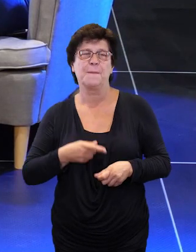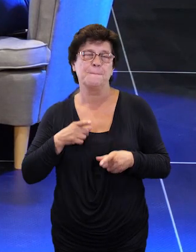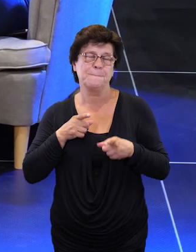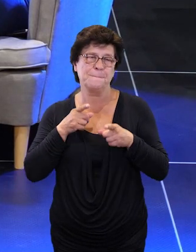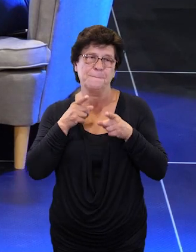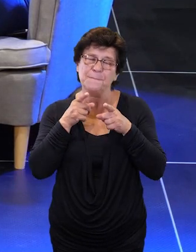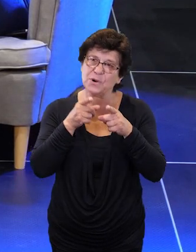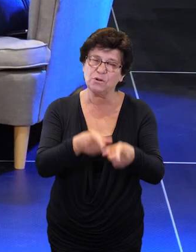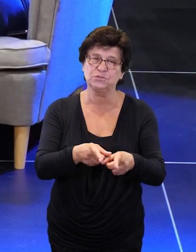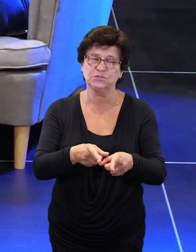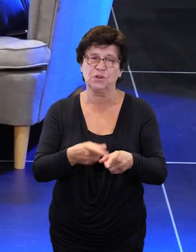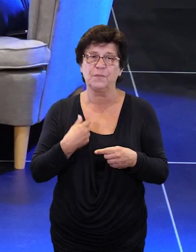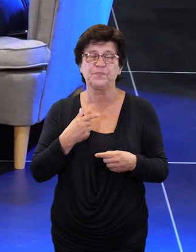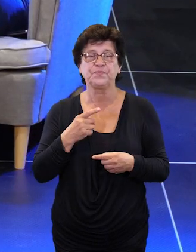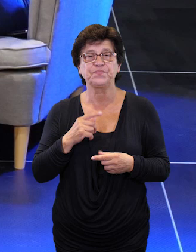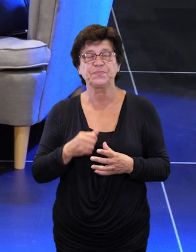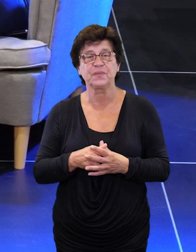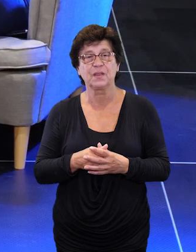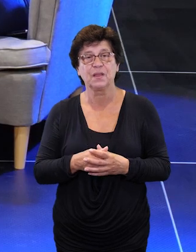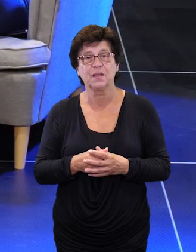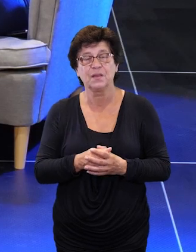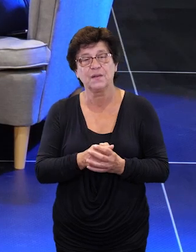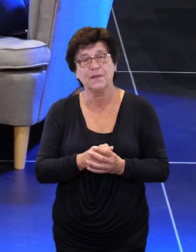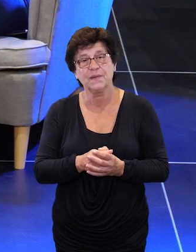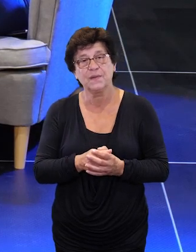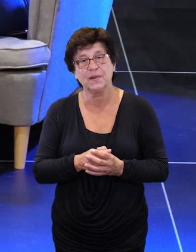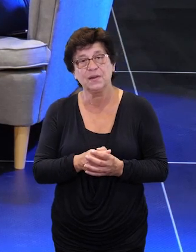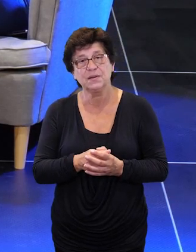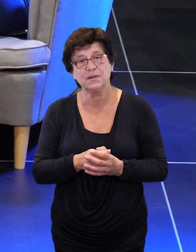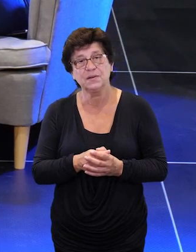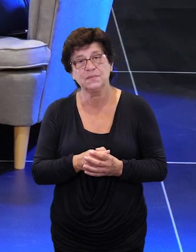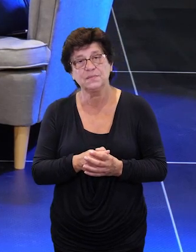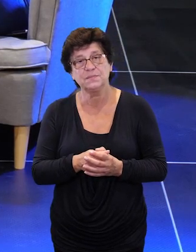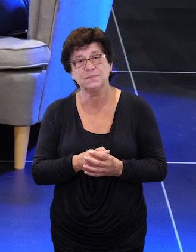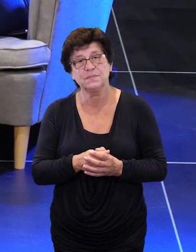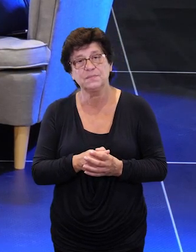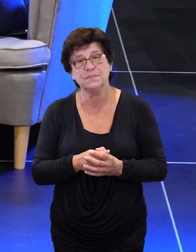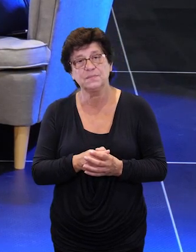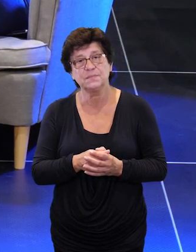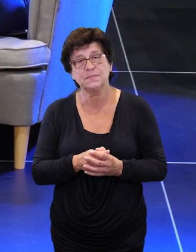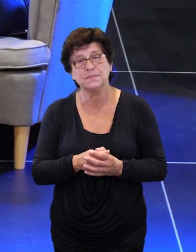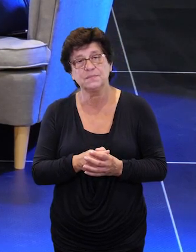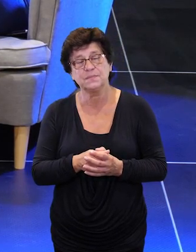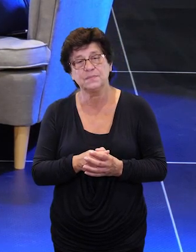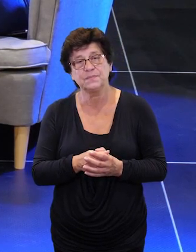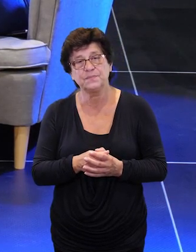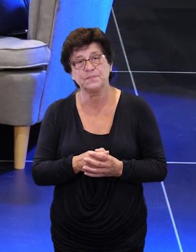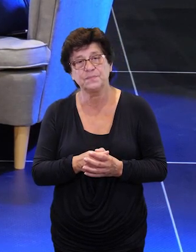które gdzieś miałyby swoje przełożenie w tym ustawodawstwie?